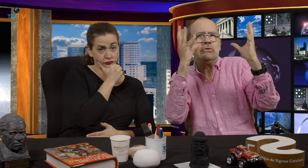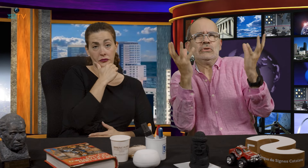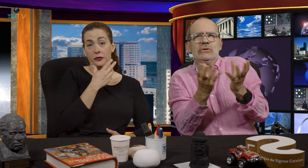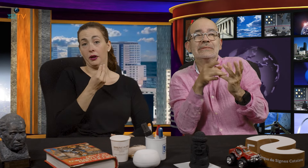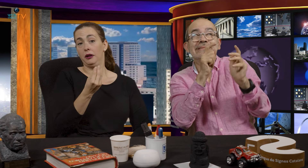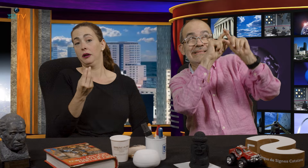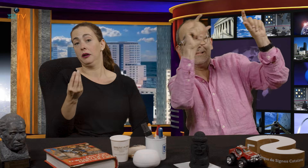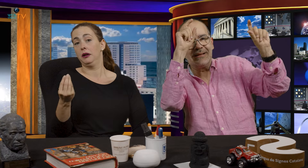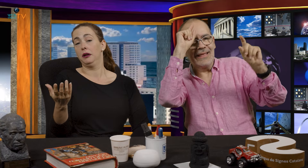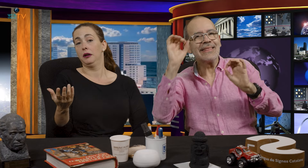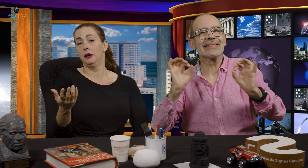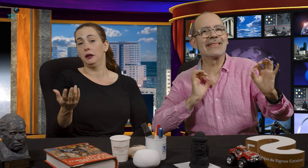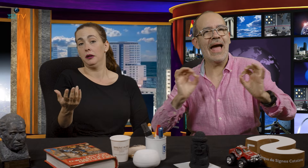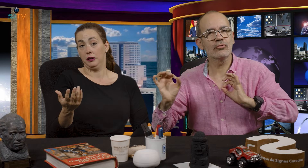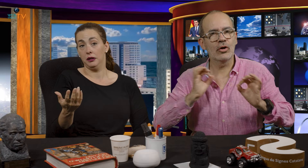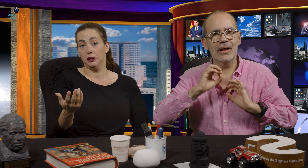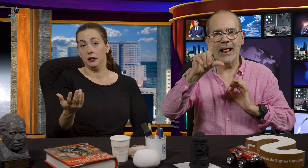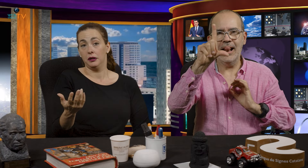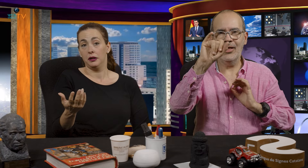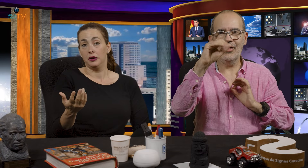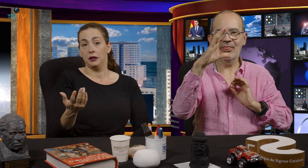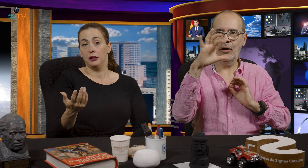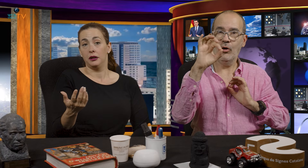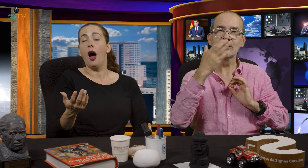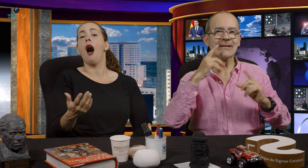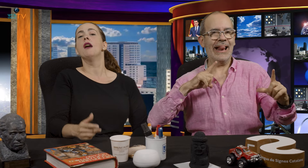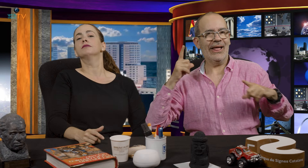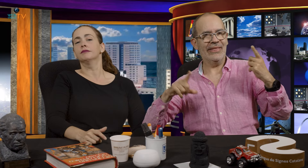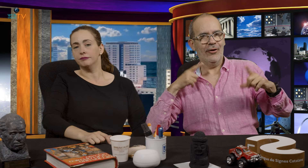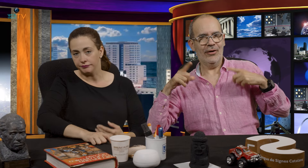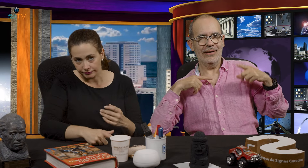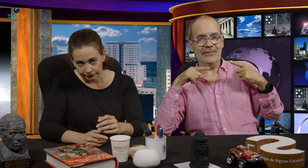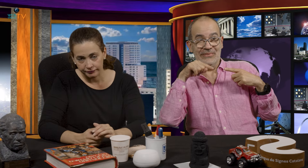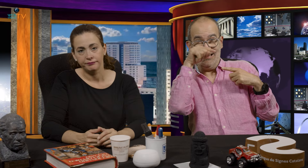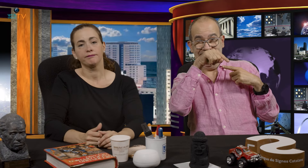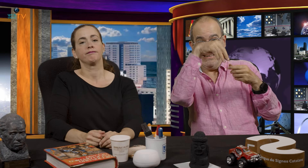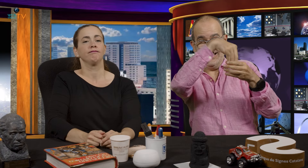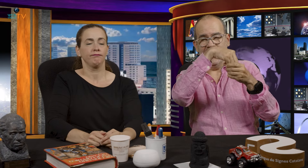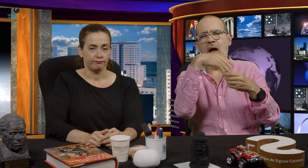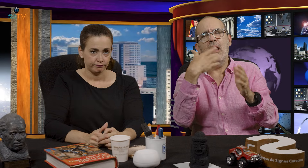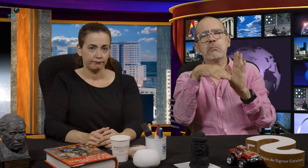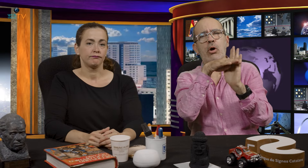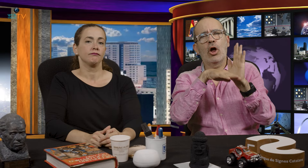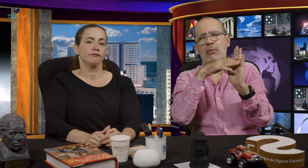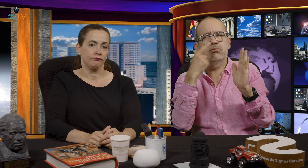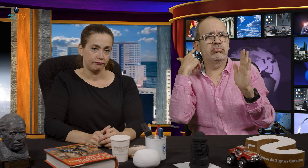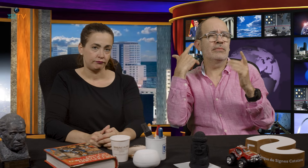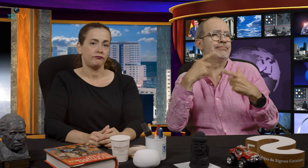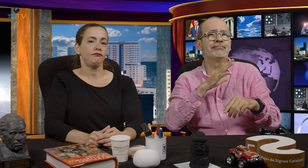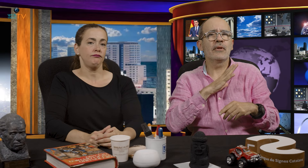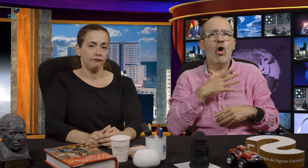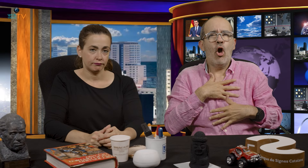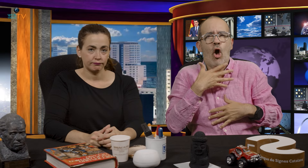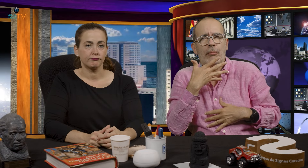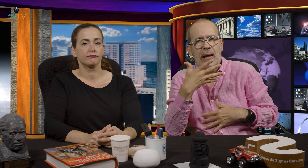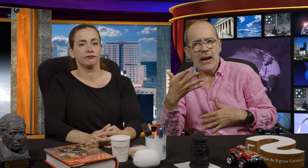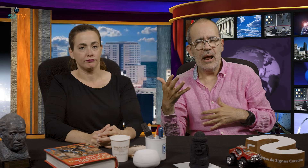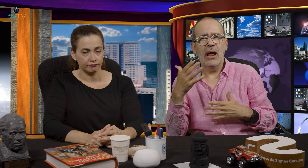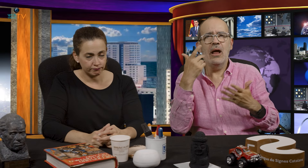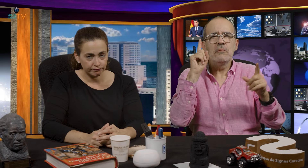en el Teatro del Liceu. Este teatro es famoso por las óperas que se hacen,